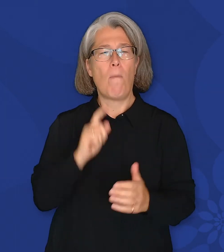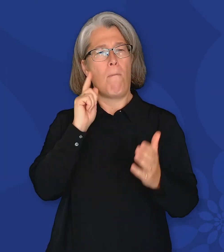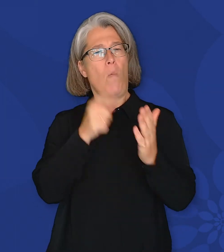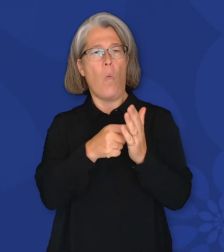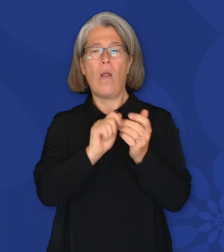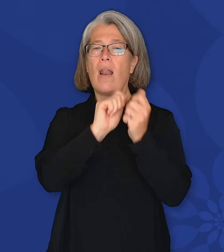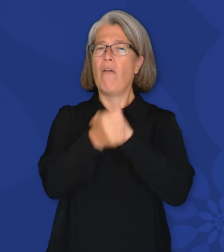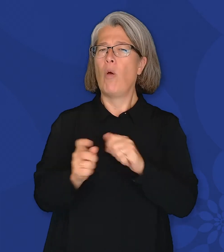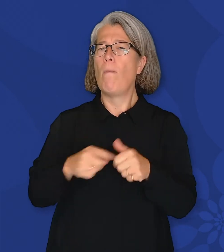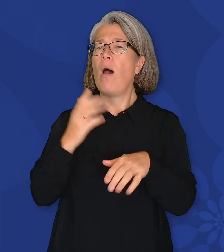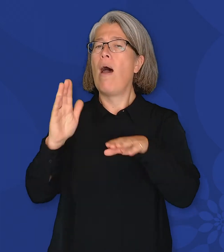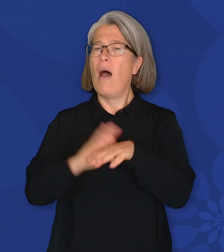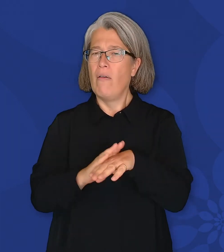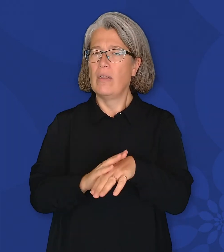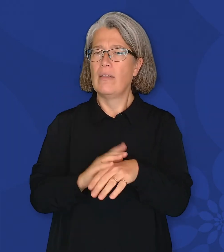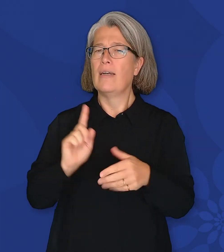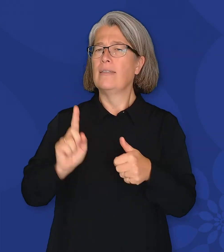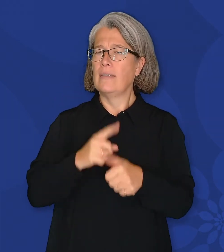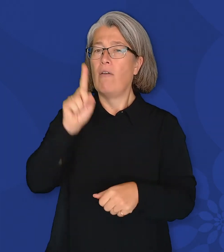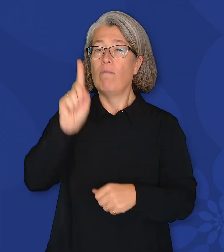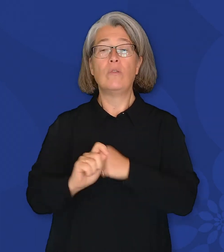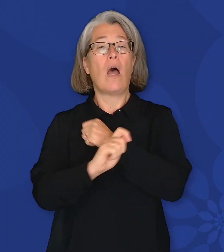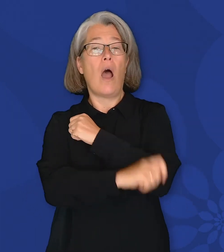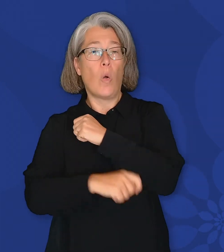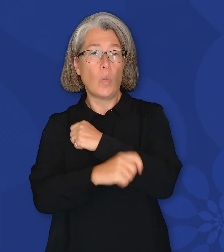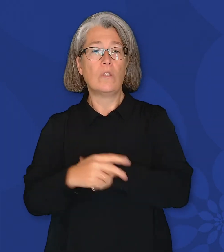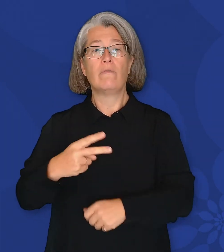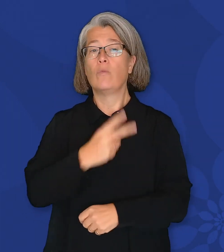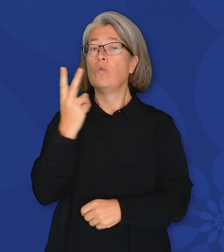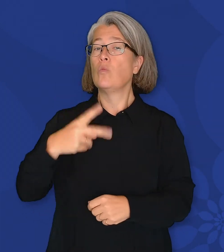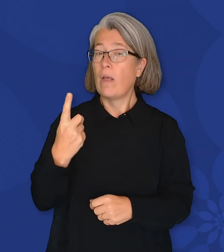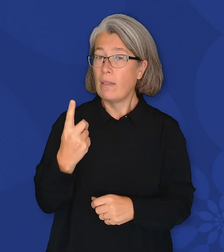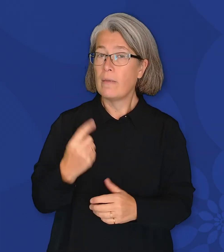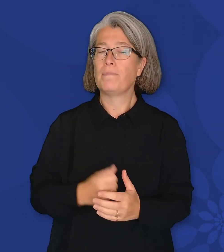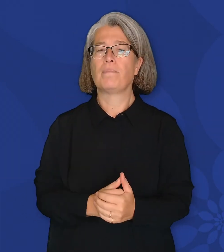Avsikten är att reformen träder i kraft den 1 augusti 2021.